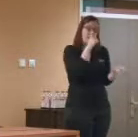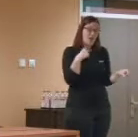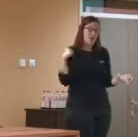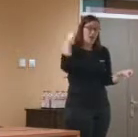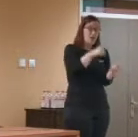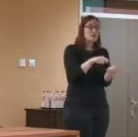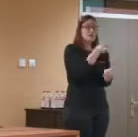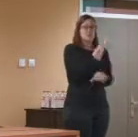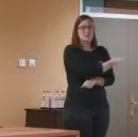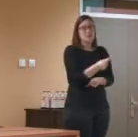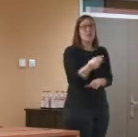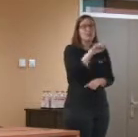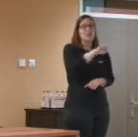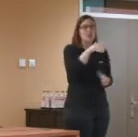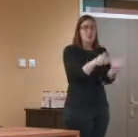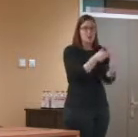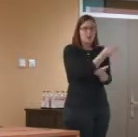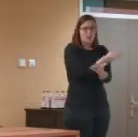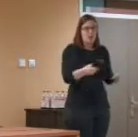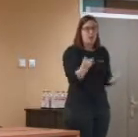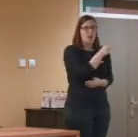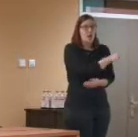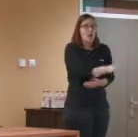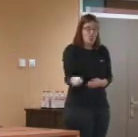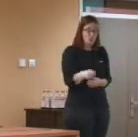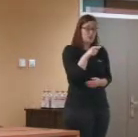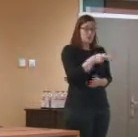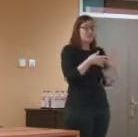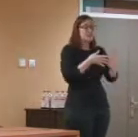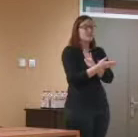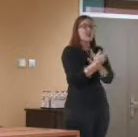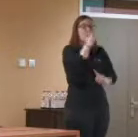Esos 15.000 millones de euros es el equivalente prácticamente a un presupuesto anual de la Generalitat Valenciana,